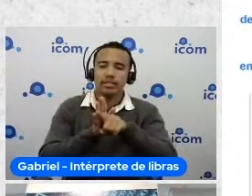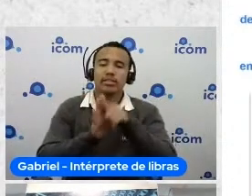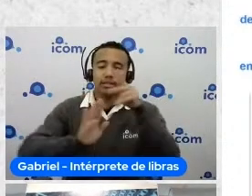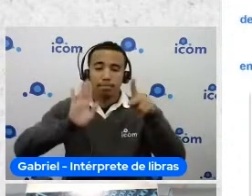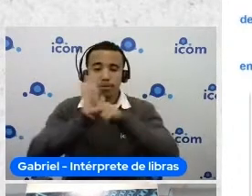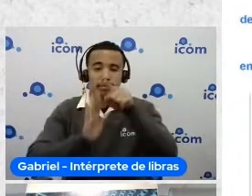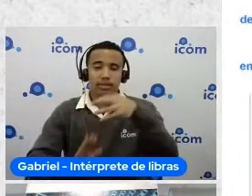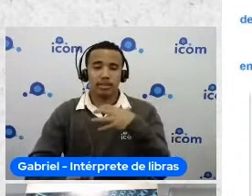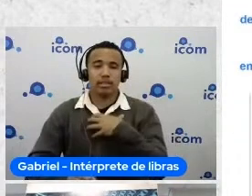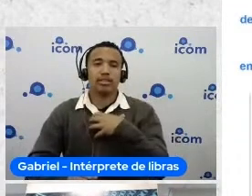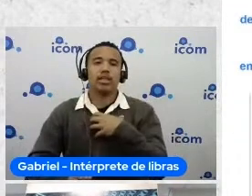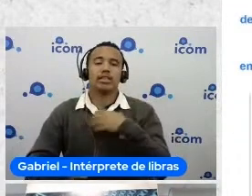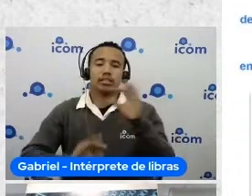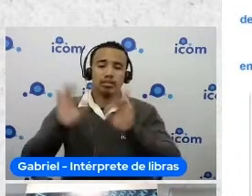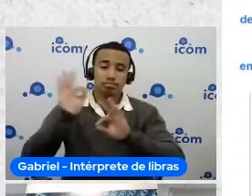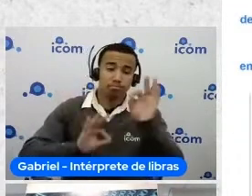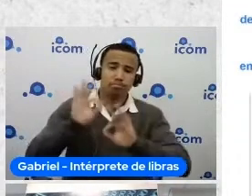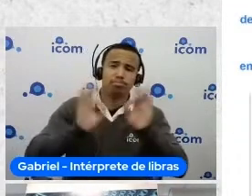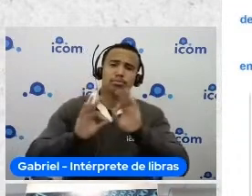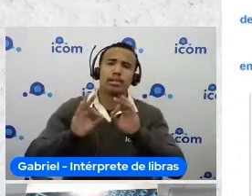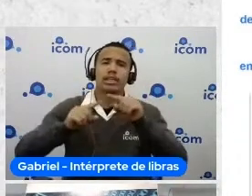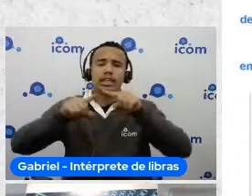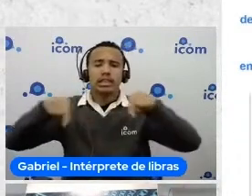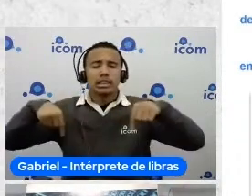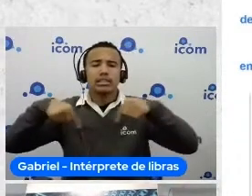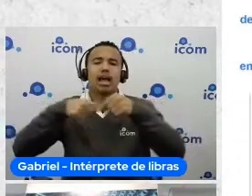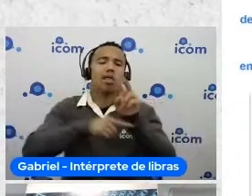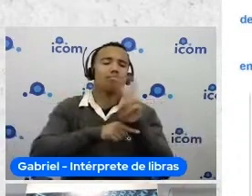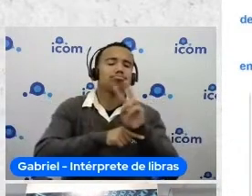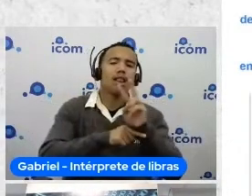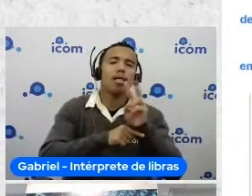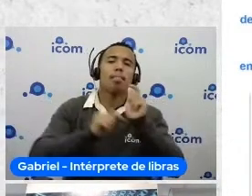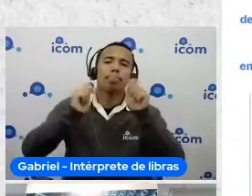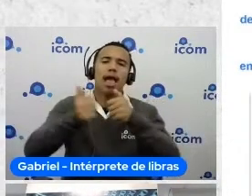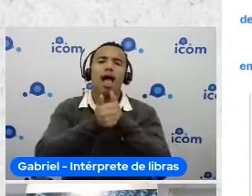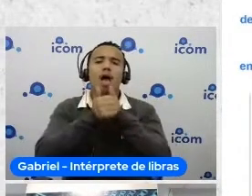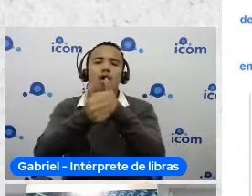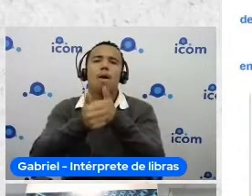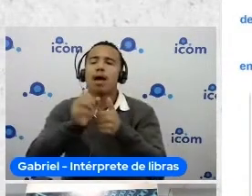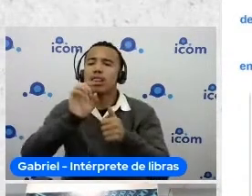maneira, construímos uma sala de monitoramento onde é possível acompanhar não somente o sistema